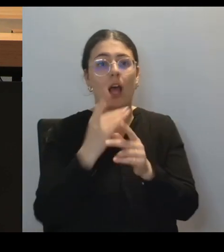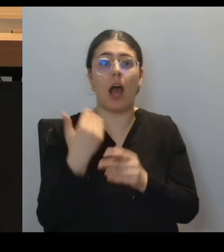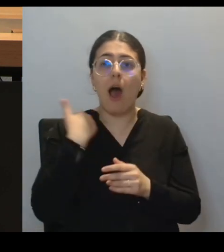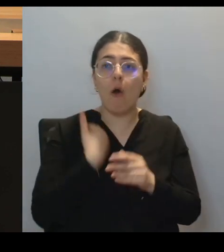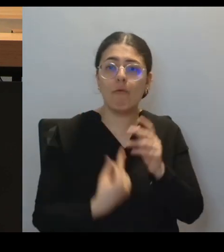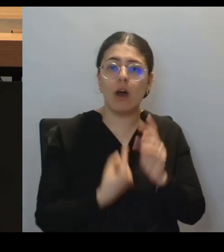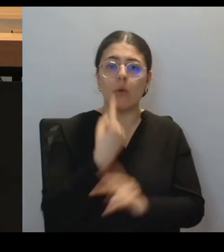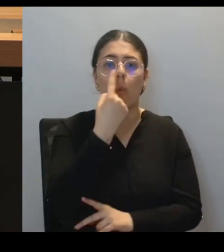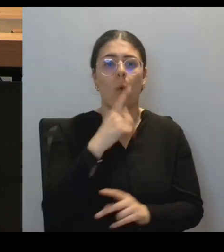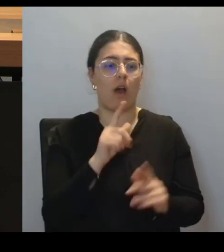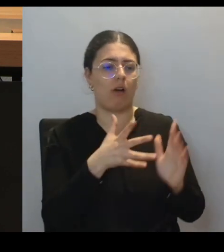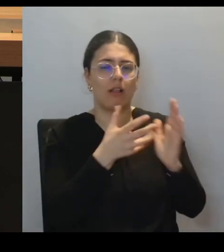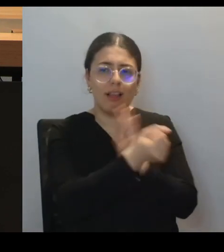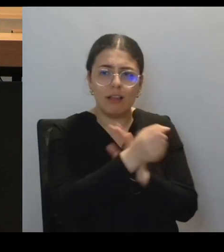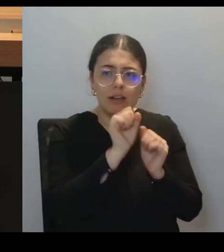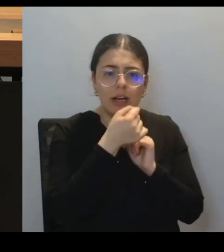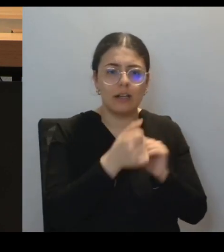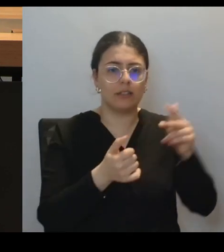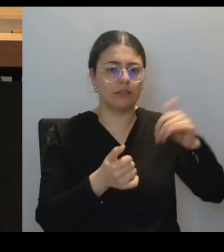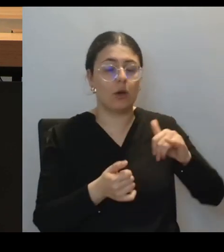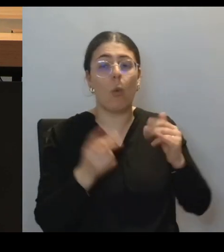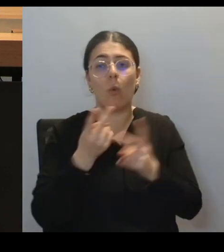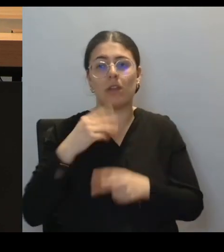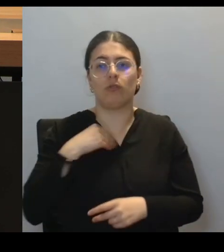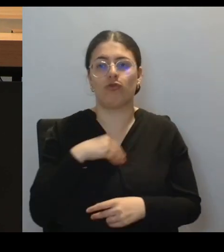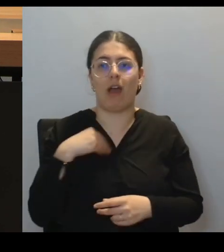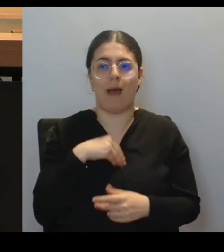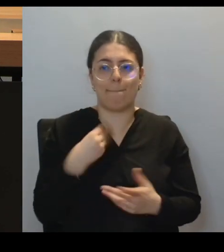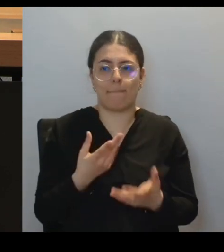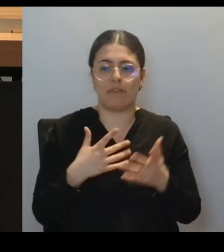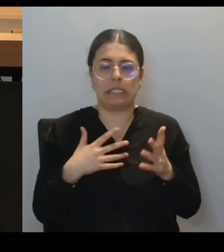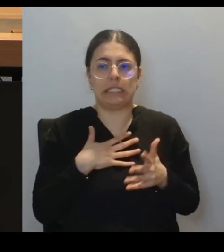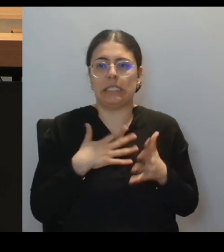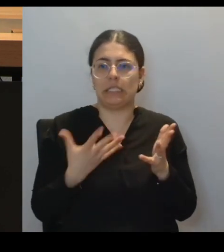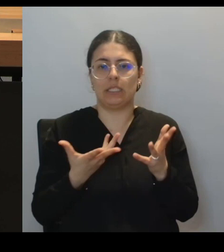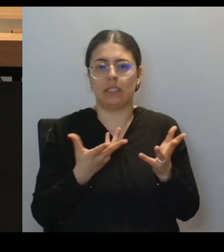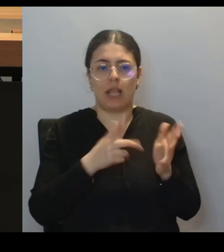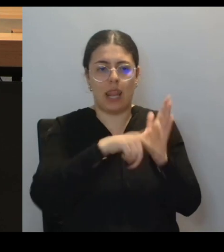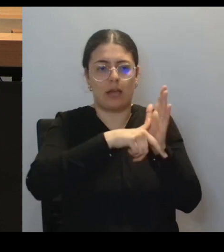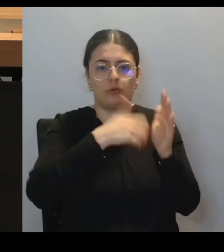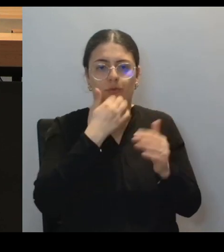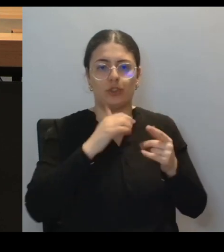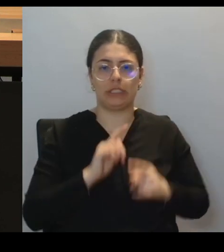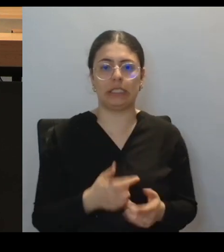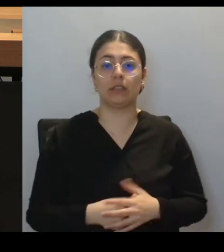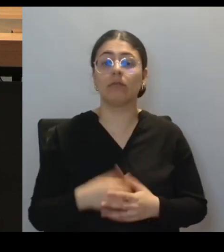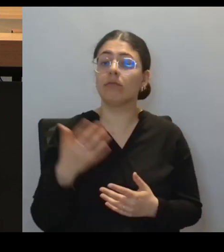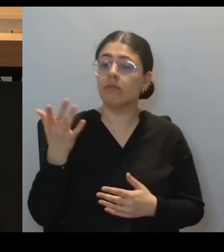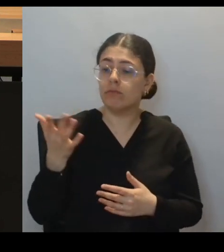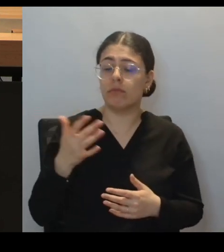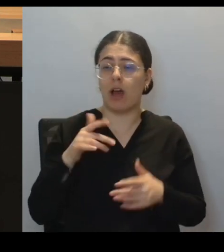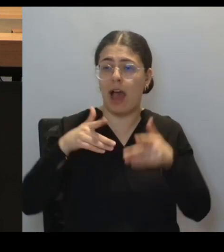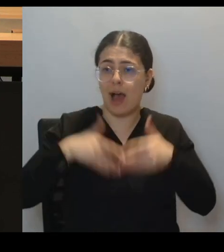Armutsbetroffene besser zu erreichen, liebe Grüne, muss die Armut bekämpft werden, von der wir wissen und wo